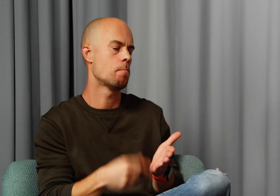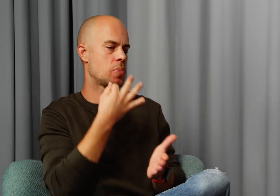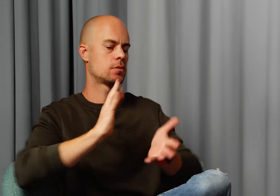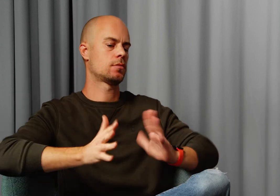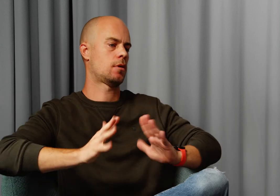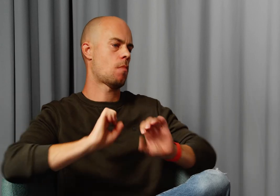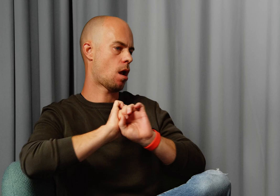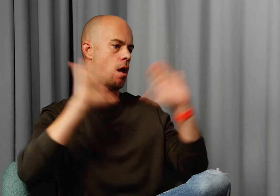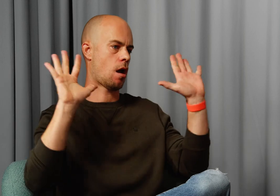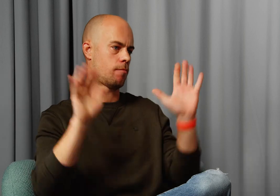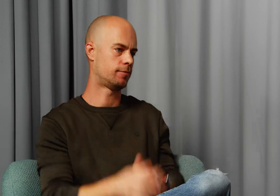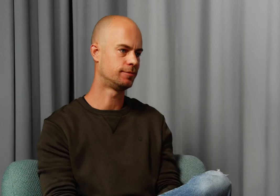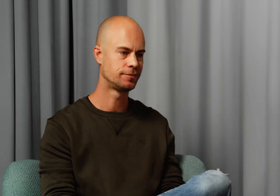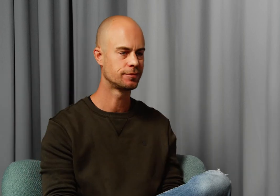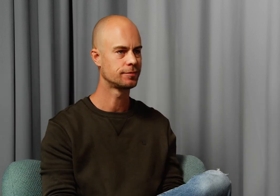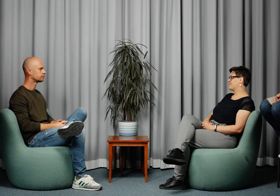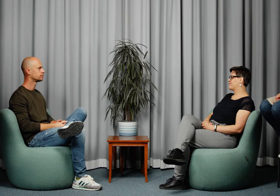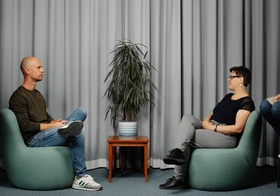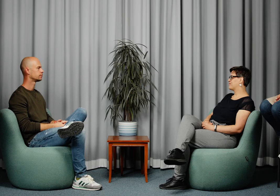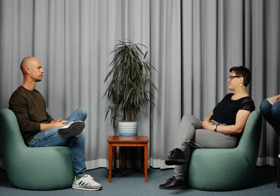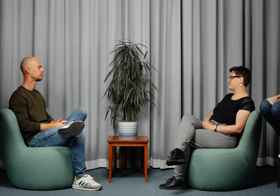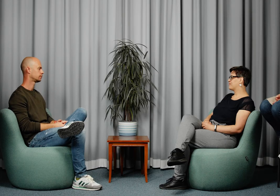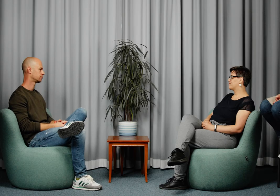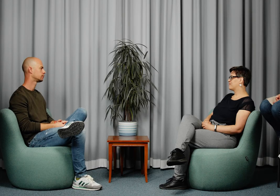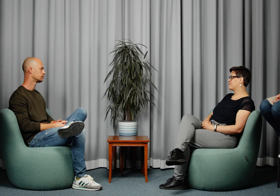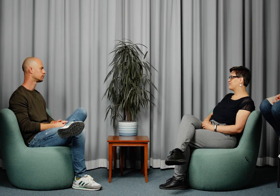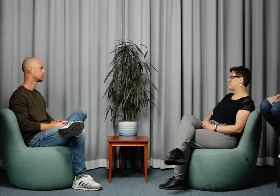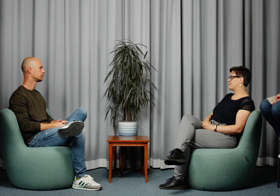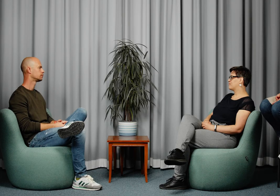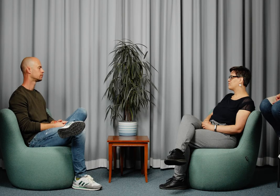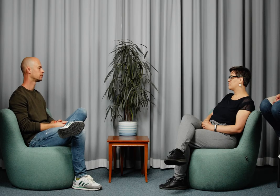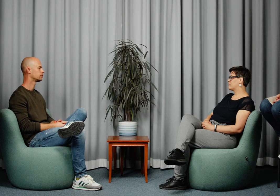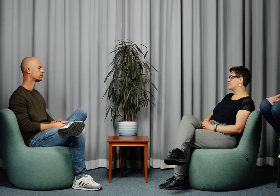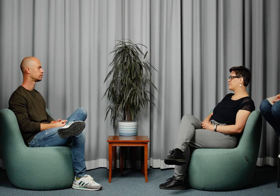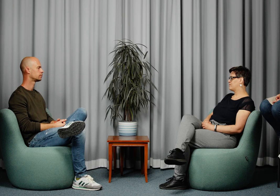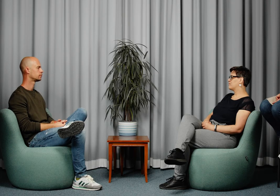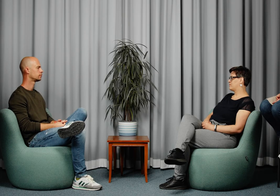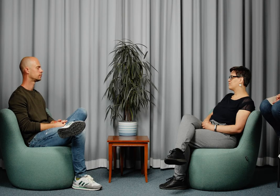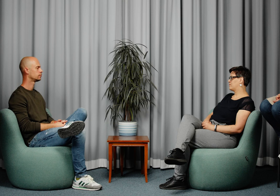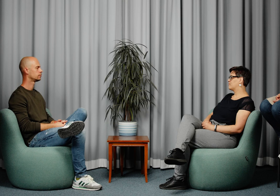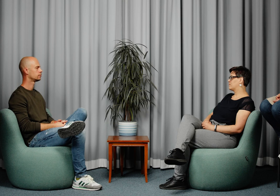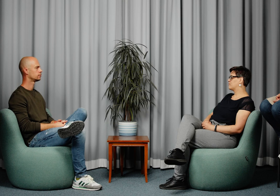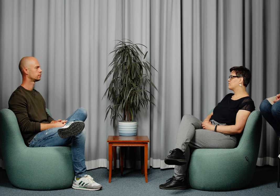Ich überlege dann auch länger, welches Wort ich jetzt verwenden soll, welchen Ausdruck ich verwenden soll.